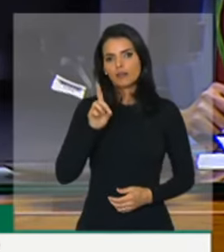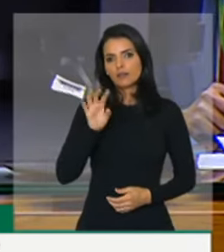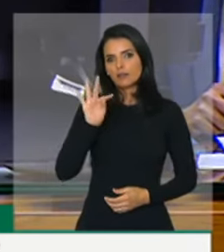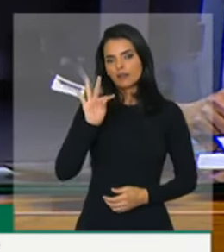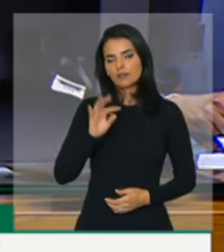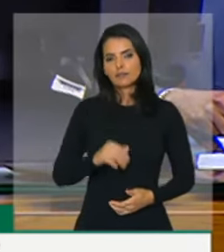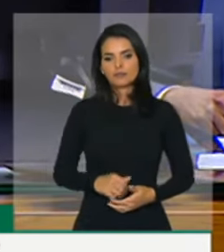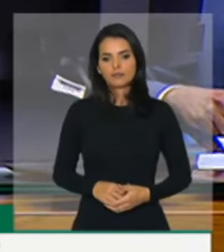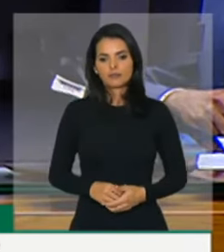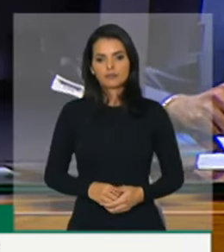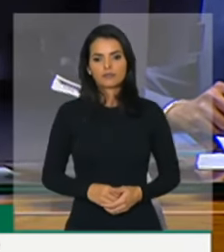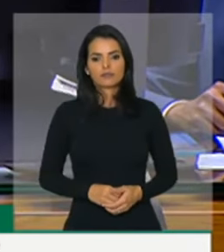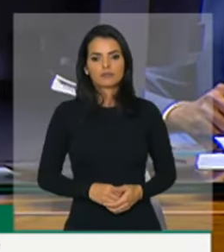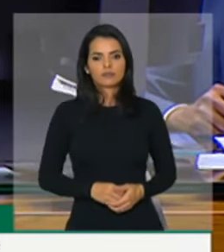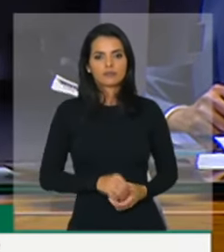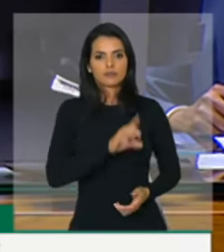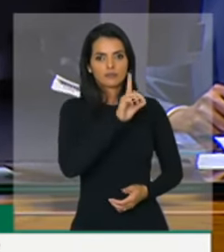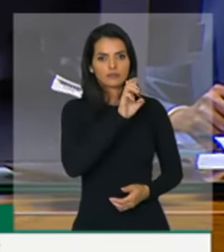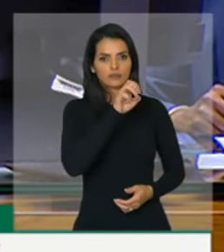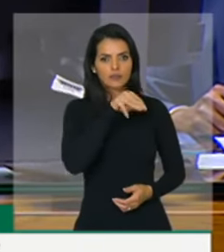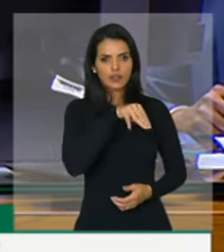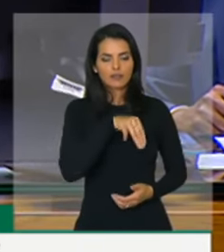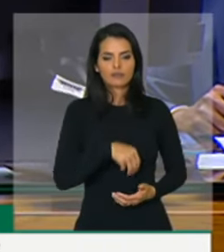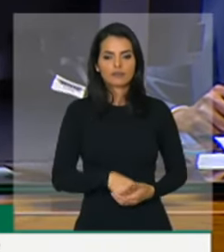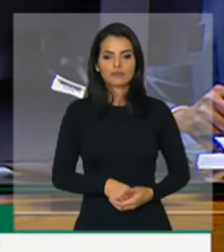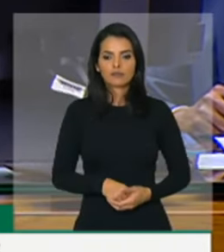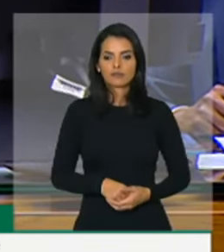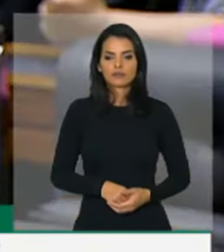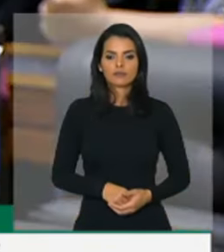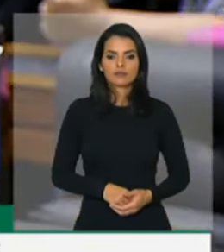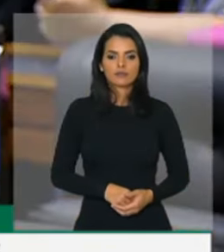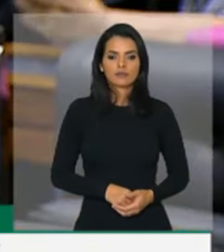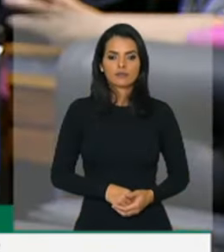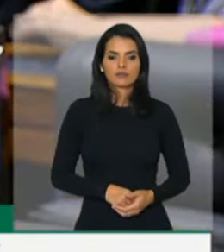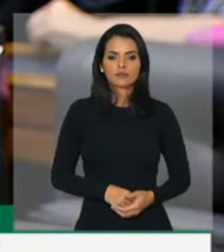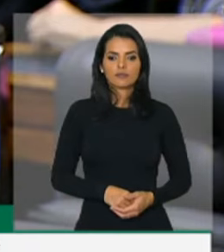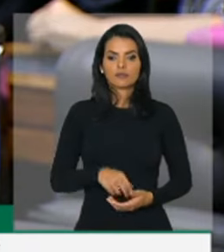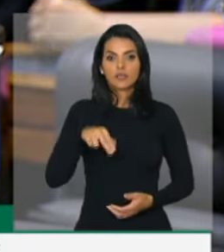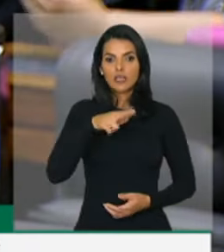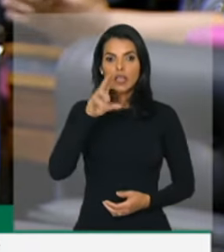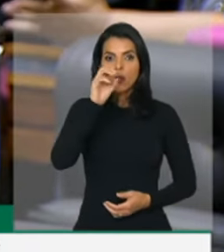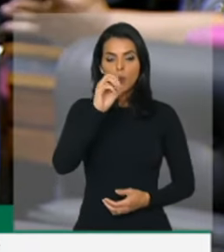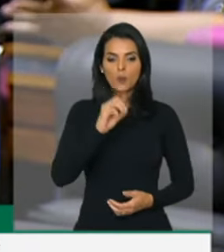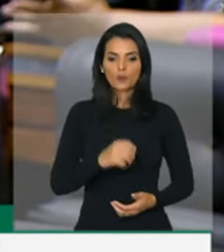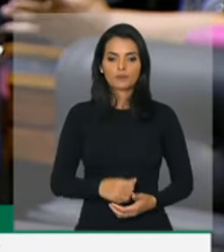ORIENTA O PDT? O DEM? -- [DEPUTADO]: O DEM ORIENTA NÃO, SENHOR PRESIDENTE, ENTENDEMOS QUE A PROPOSTA DO DEPUTADO HIRAN GONÇALVES ESTÁ DE BOM